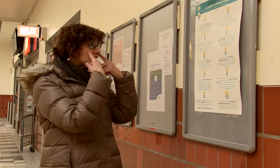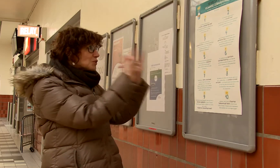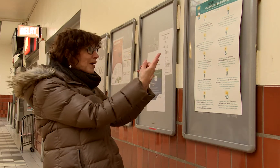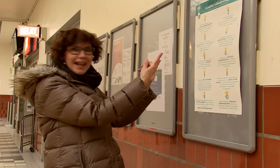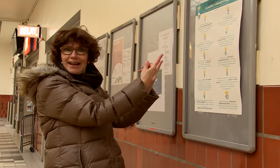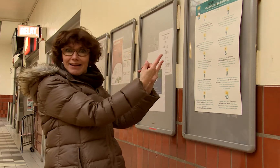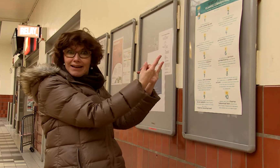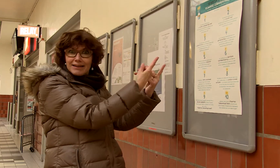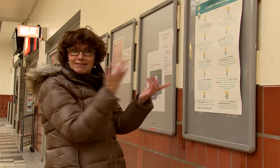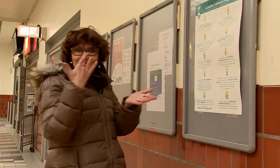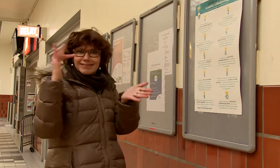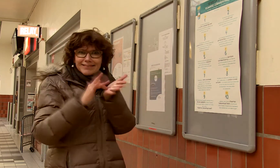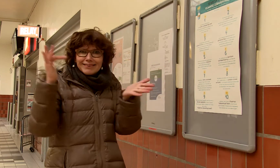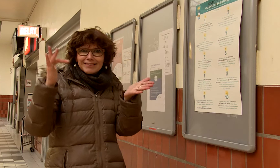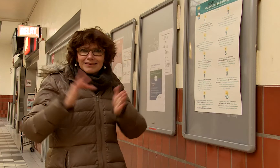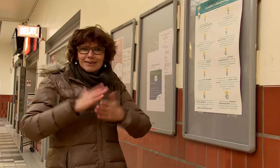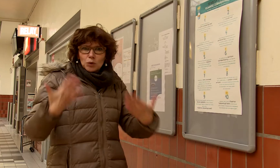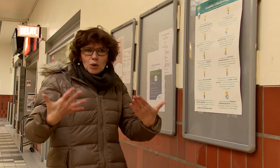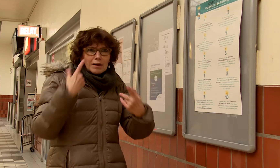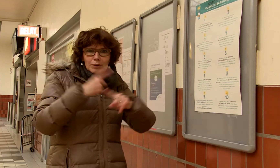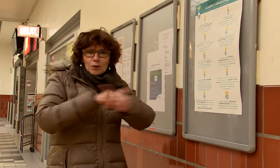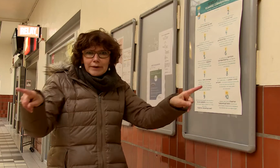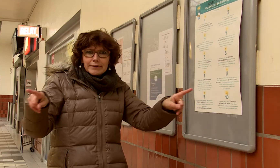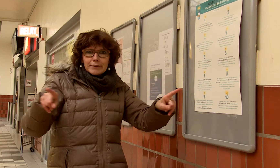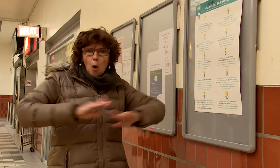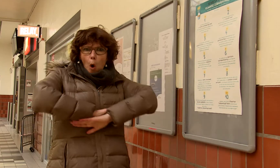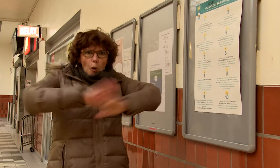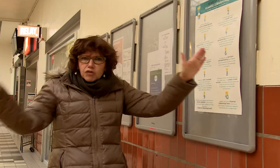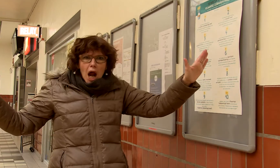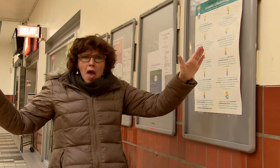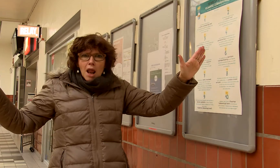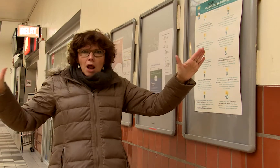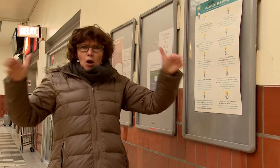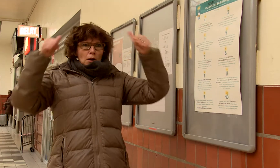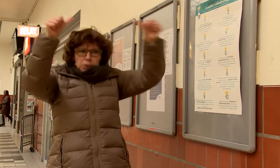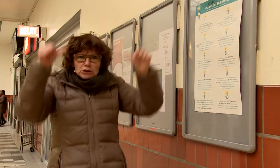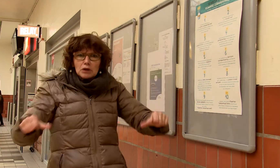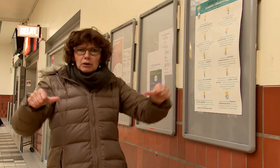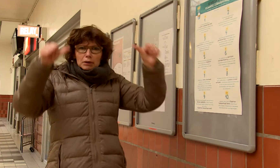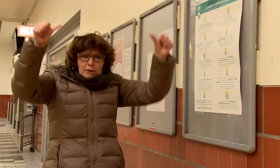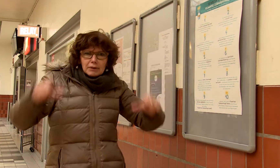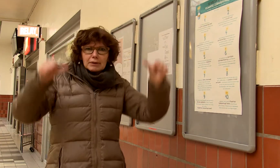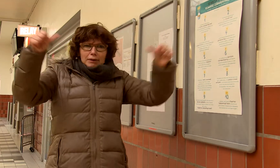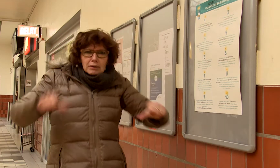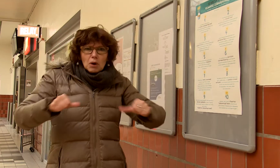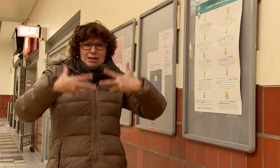Ziezo. De poster hangt er. Nu is het aan jullie. Hang overal posters op!